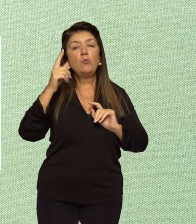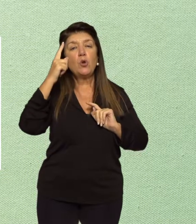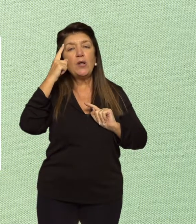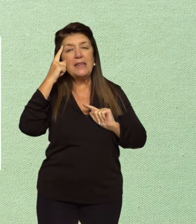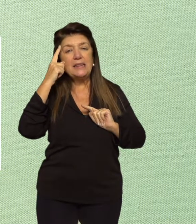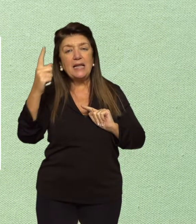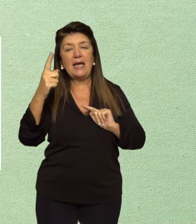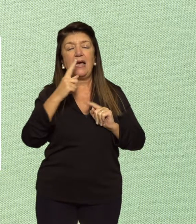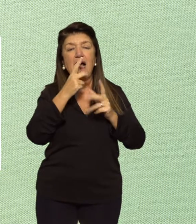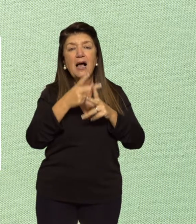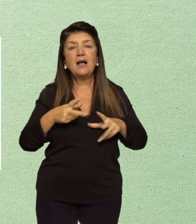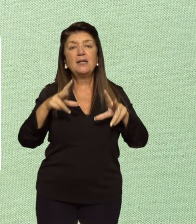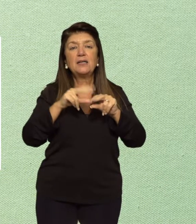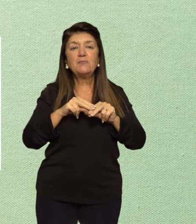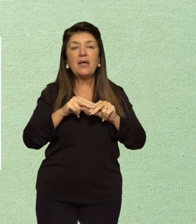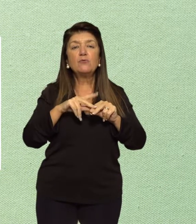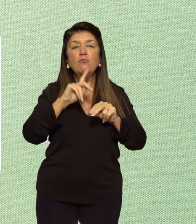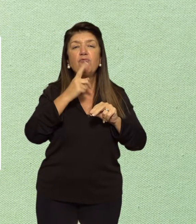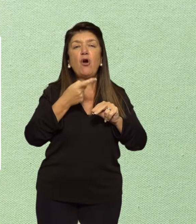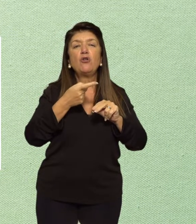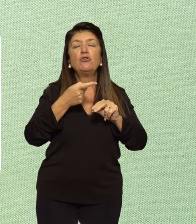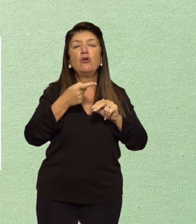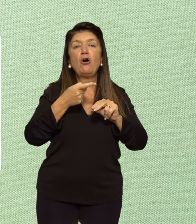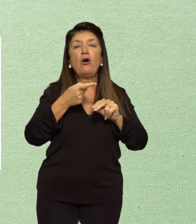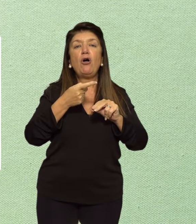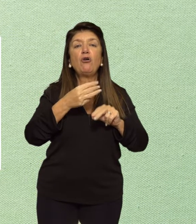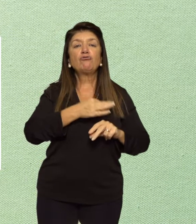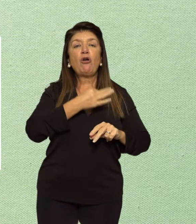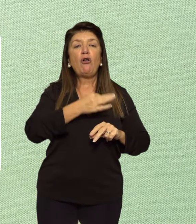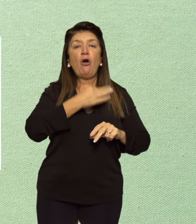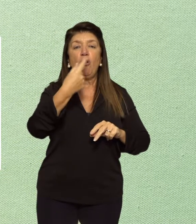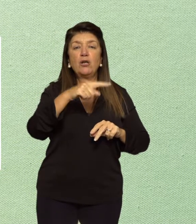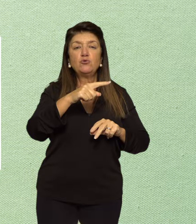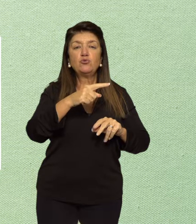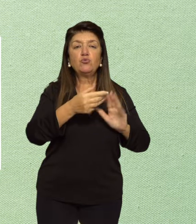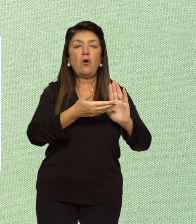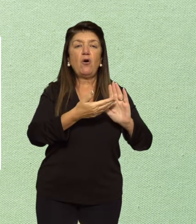davvero non è uno sminuire l'intensità e il dolore dell'esperienza, ma aiutare le persone